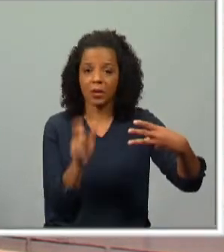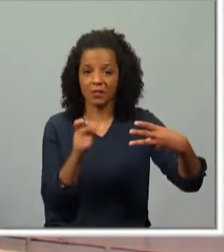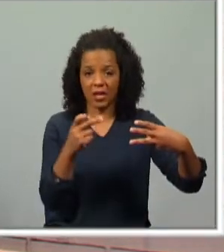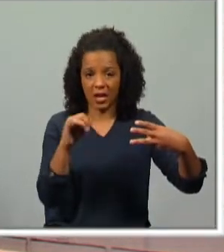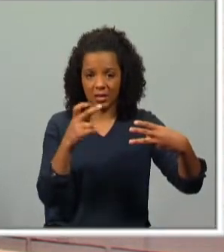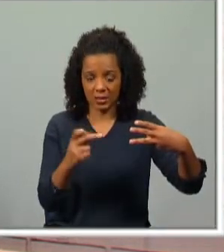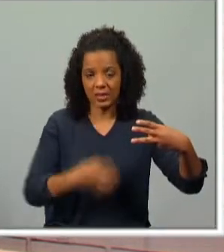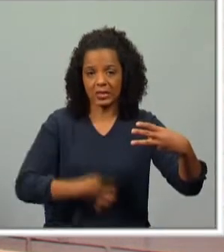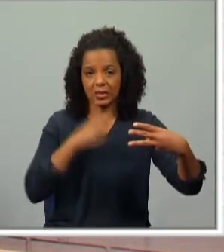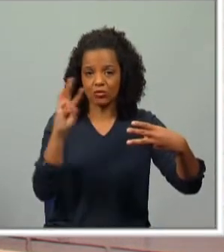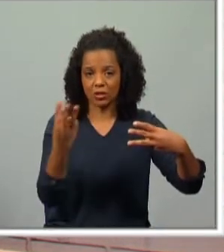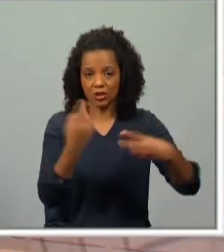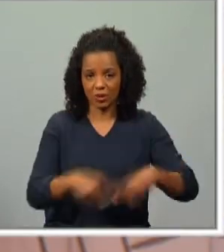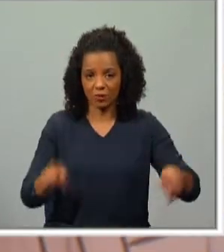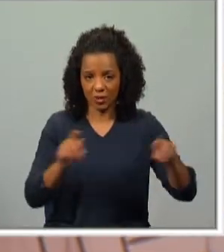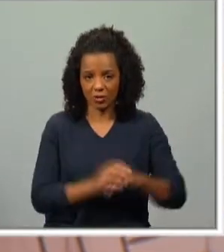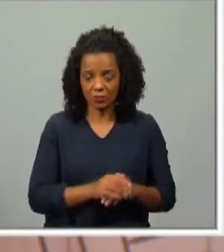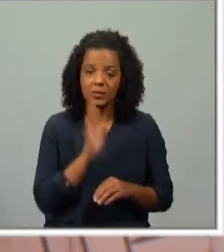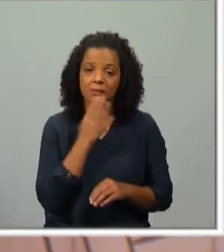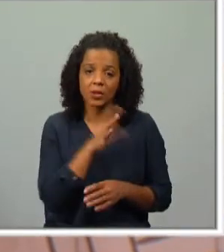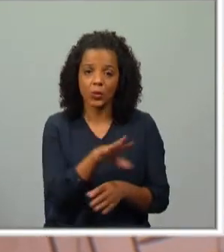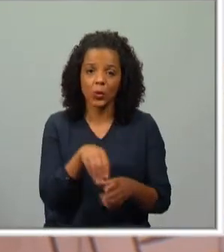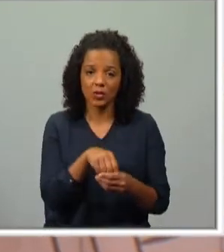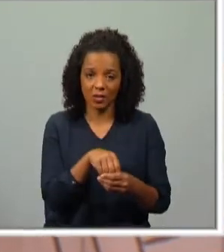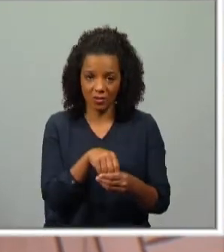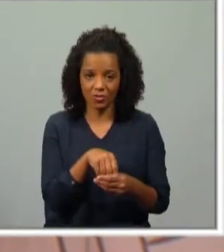diferentes conforme o contexto em que surge 很多不同根據它出現的上下文